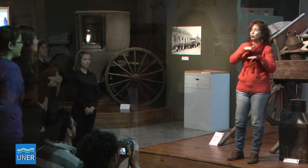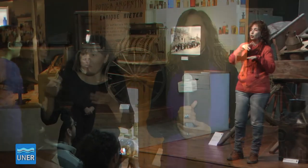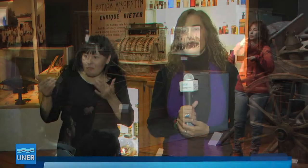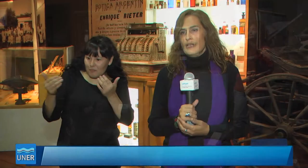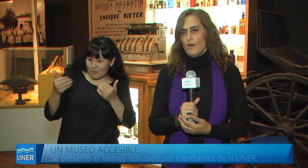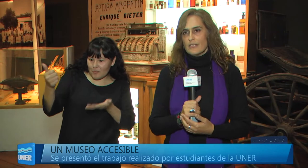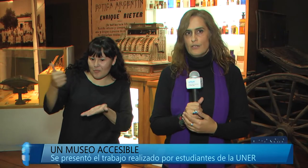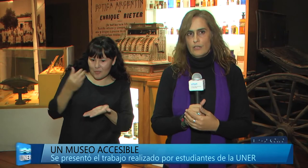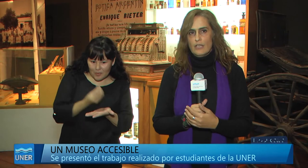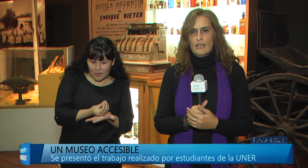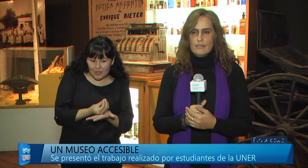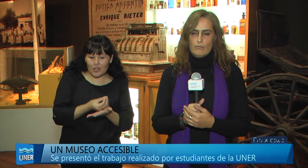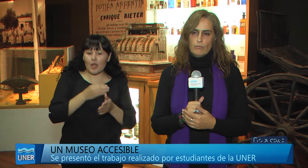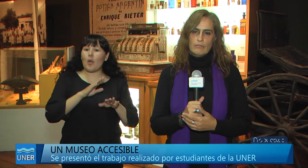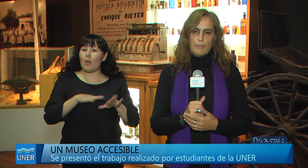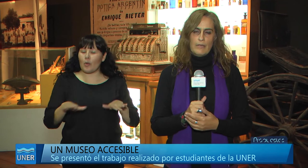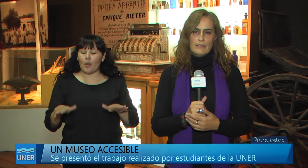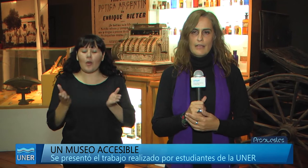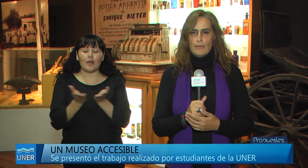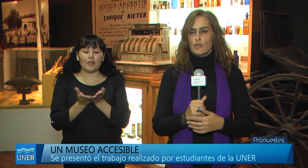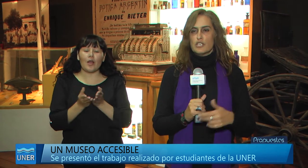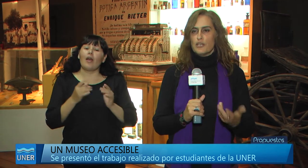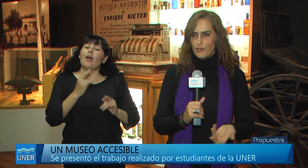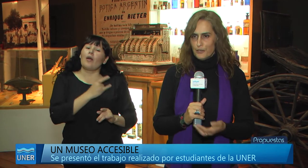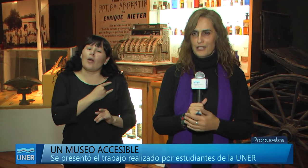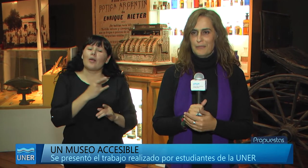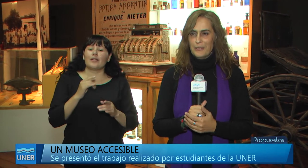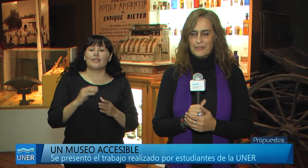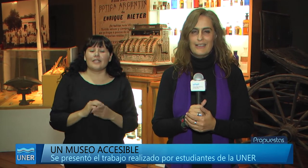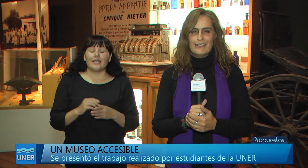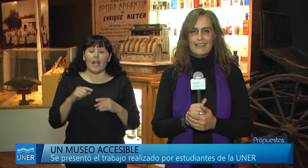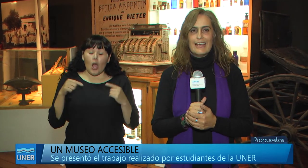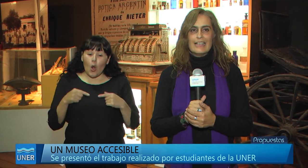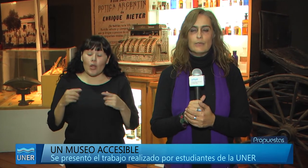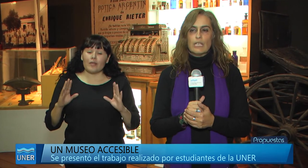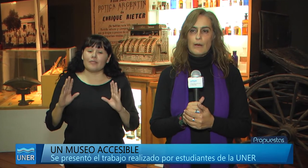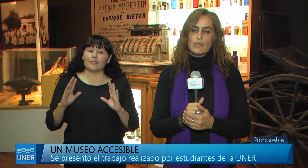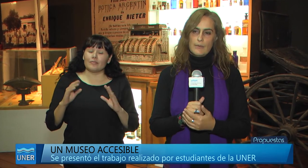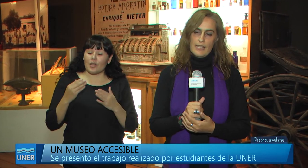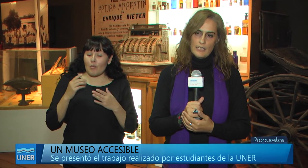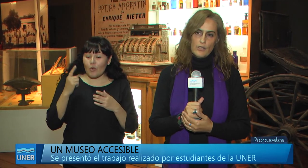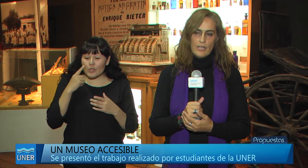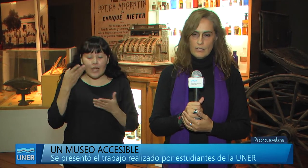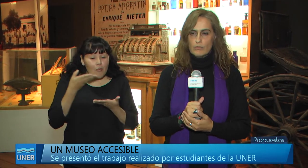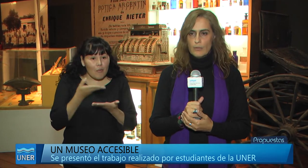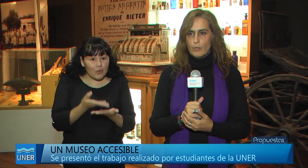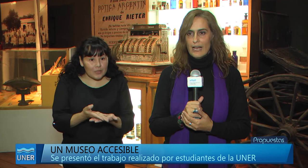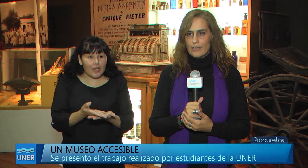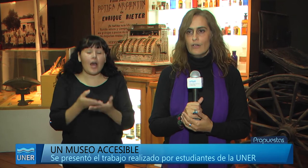Lo que vinimos a hacer hoy, es una especie de "broche de oro", de un trabajo que se viene haciendo desde hace un tiempo largo,